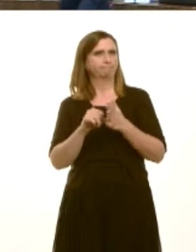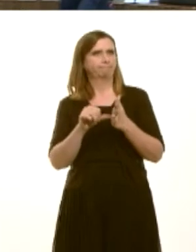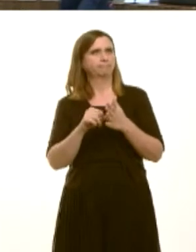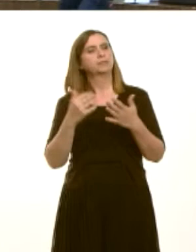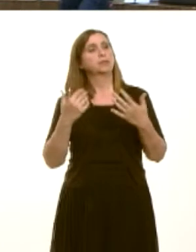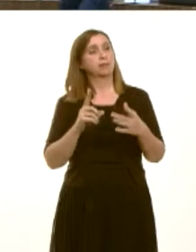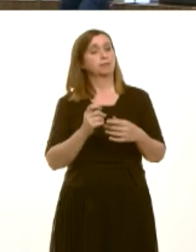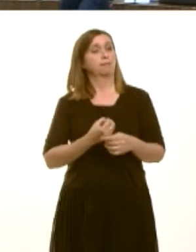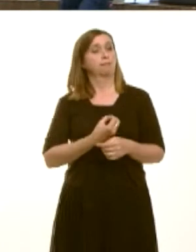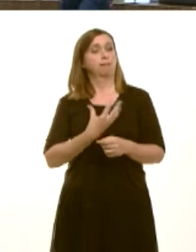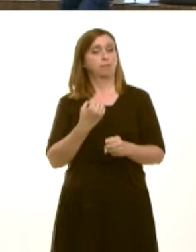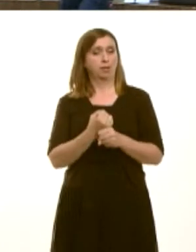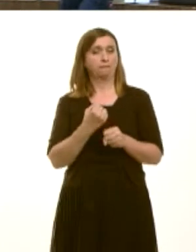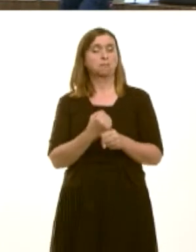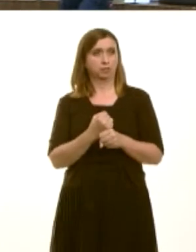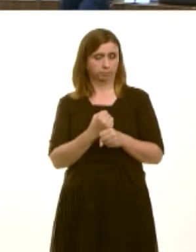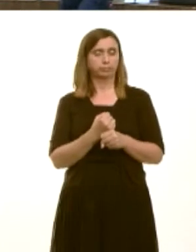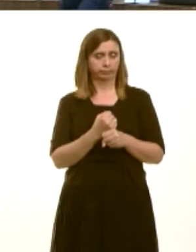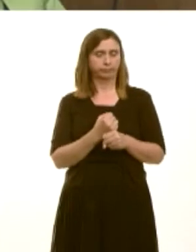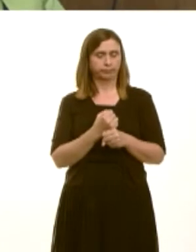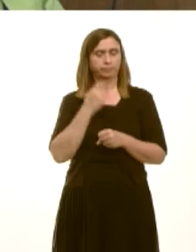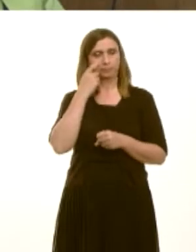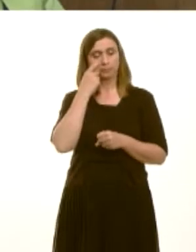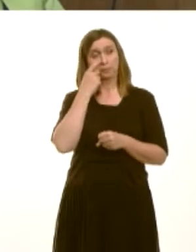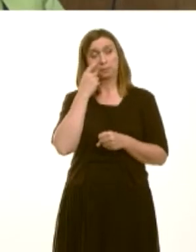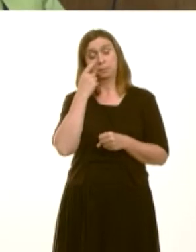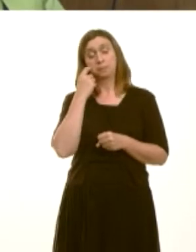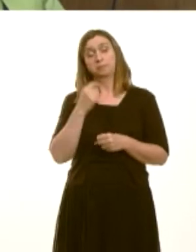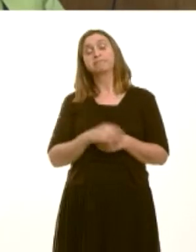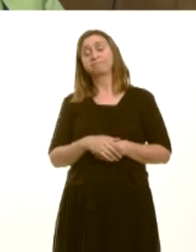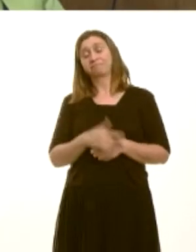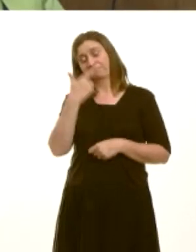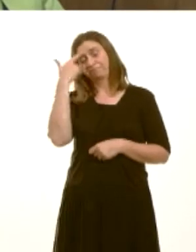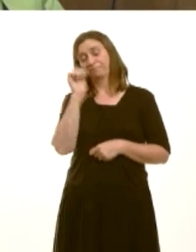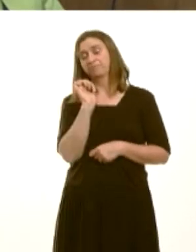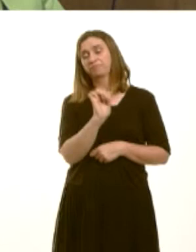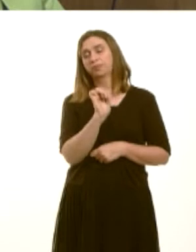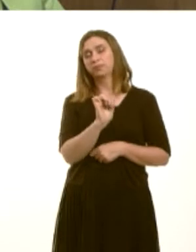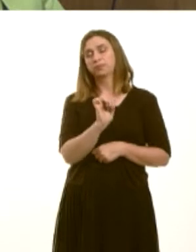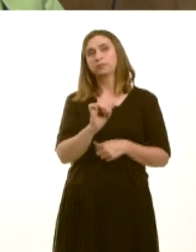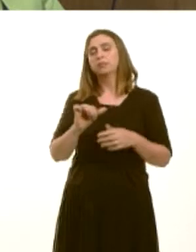mynd i fod yn bosib sicrhau system o drafnidiaeth integredig o achos y ffaith nad oes unrhyw